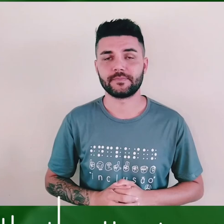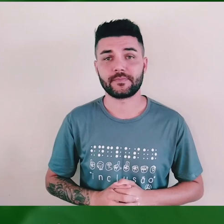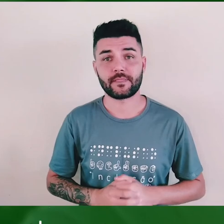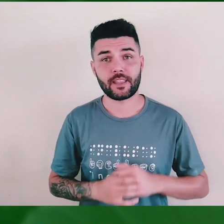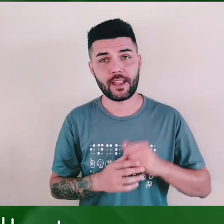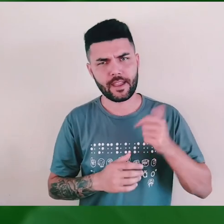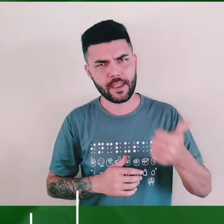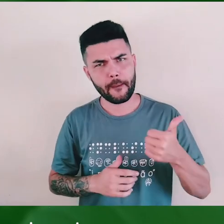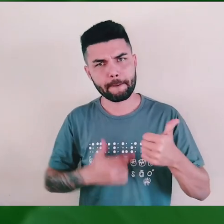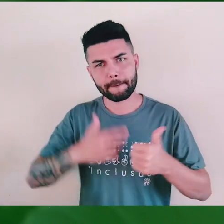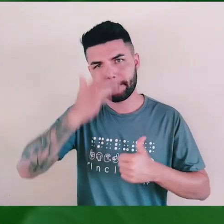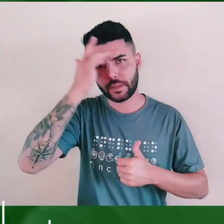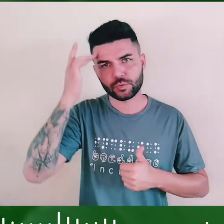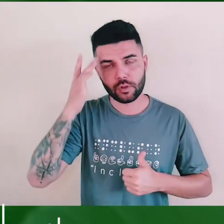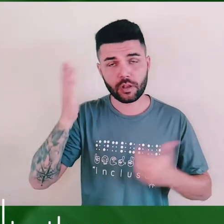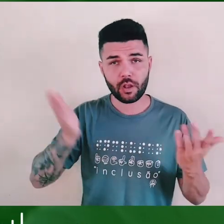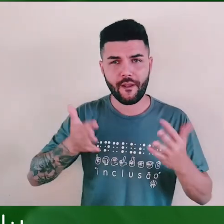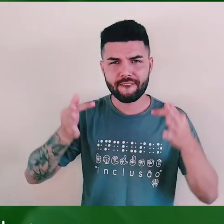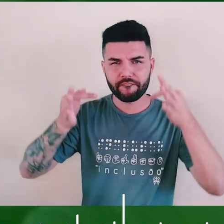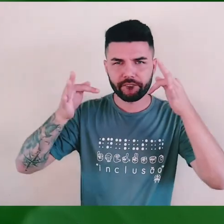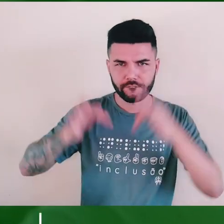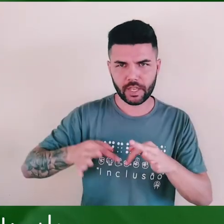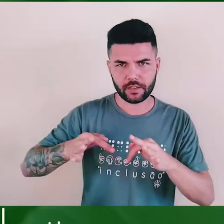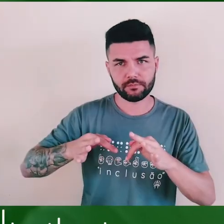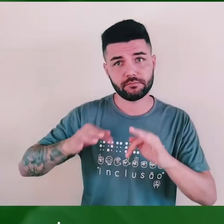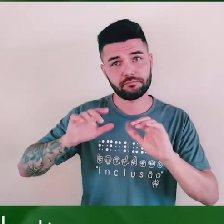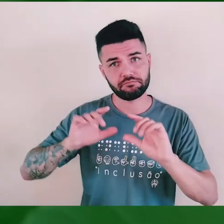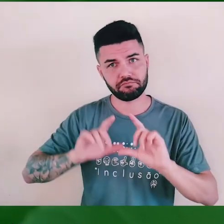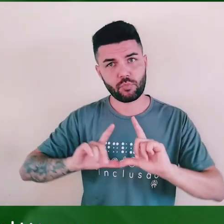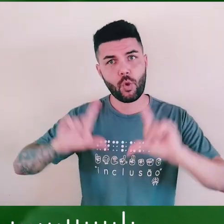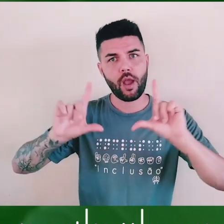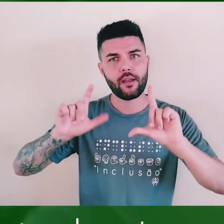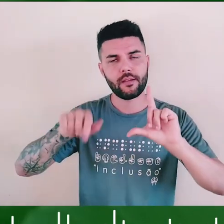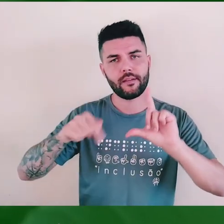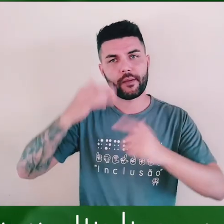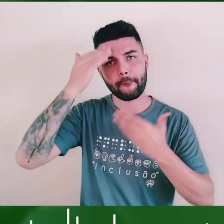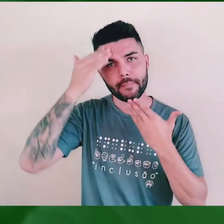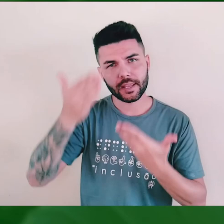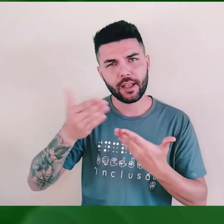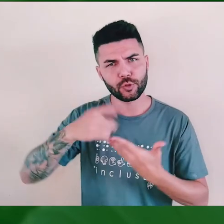chegamos ao fim do podcast, então muito obrigado por todos vocês que escutaram até o final